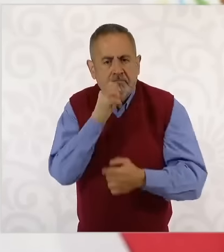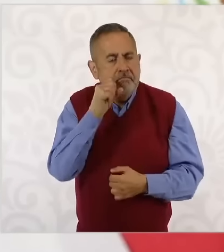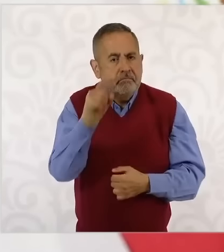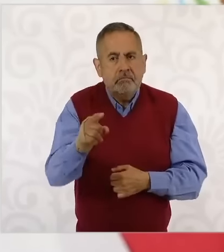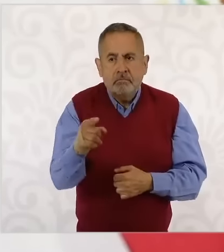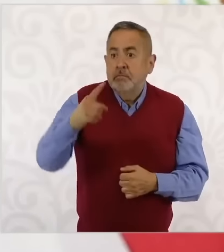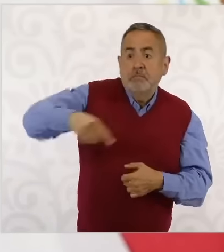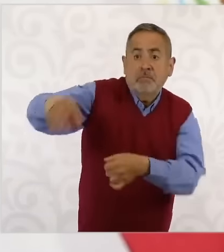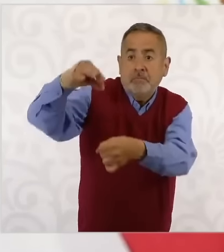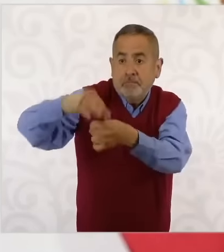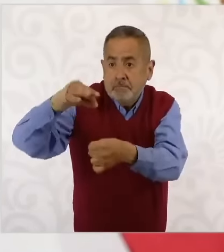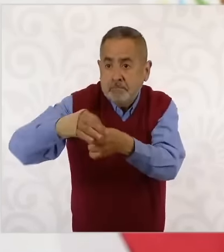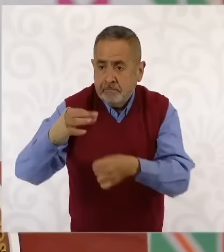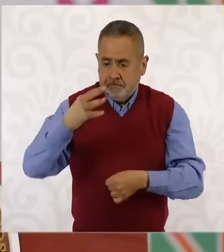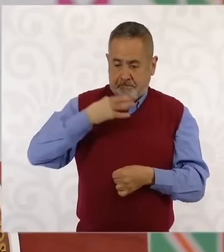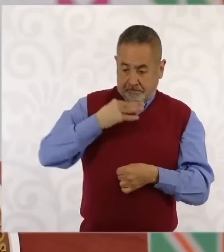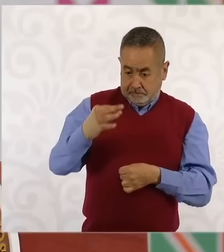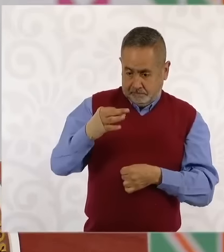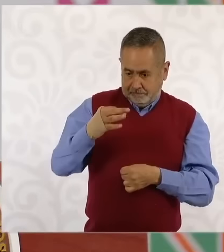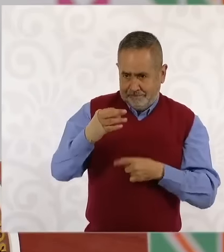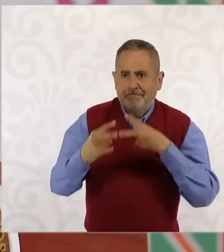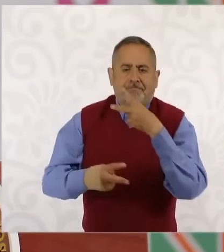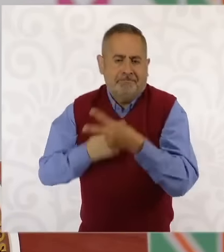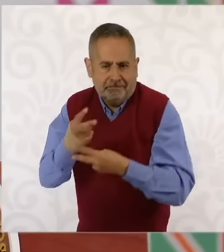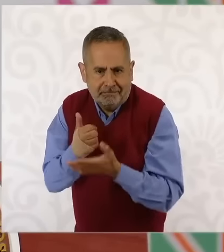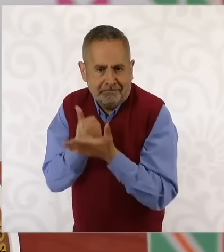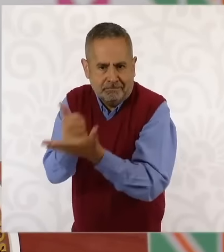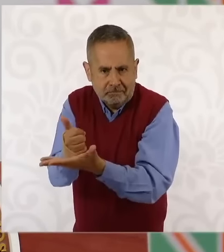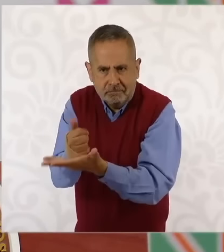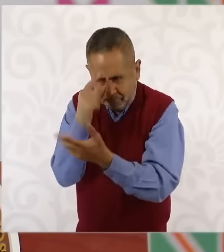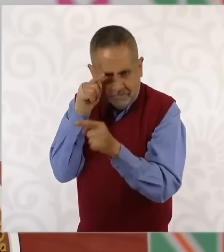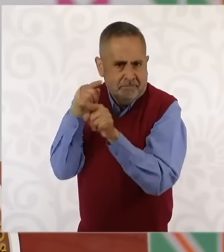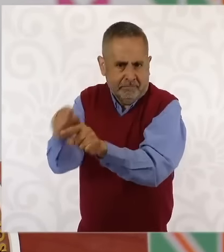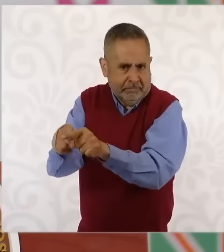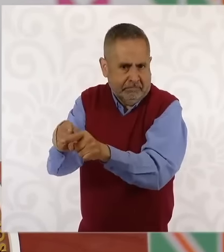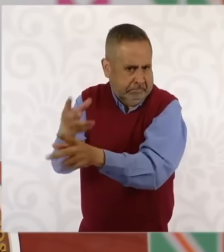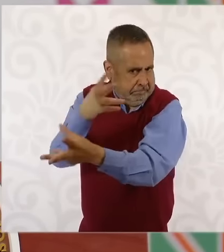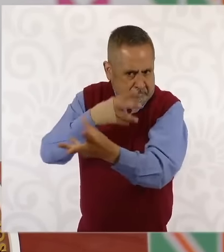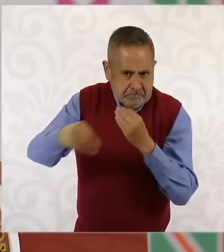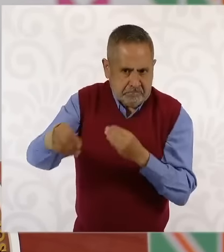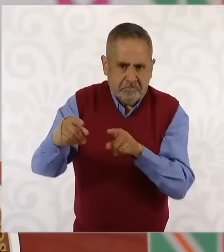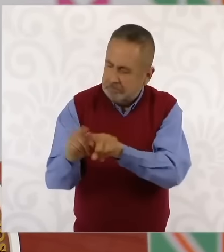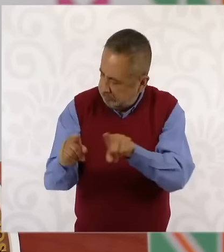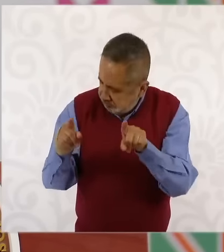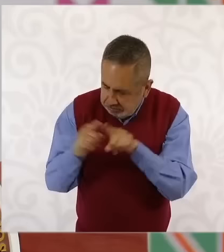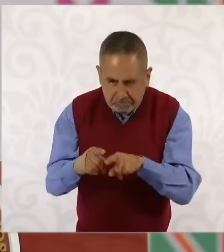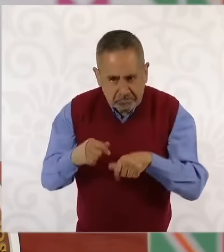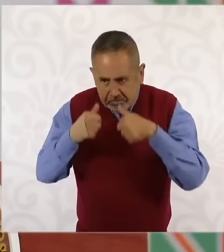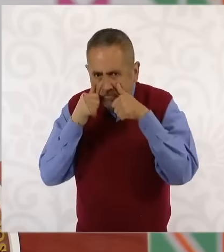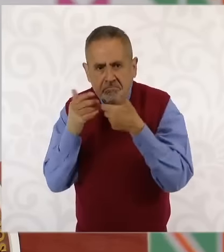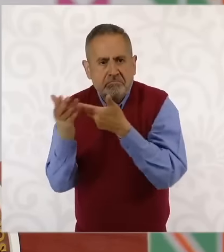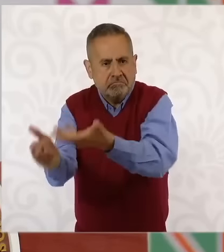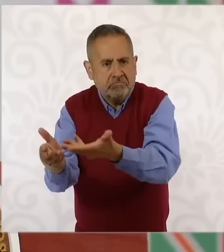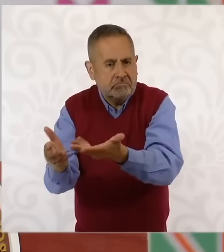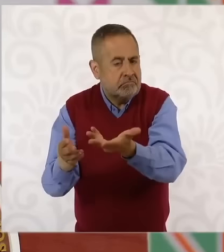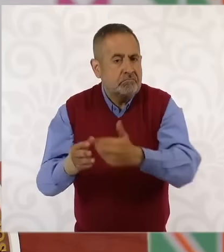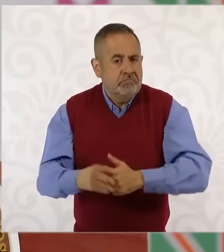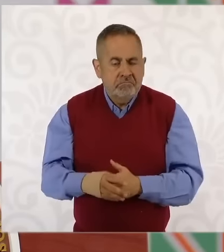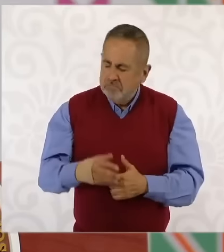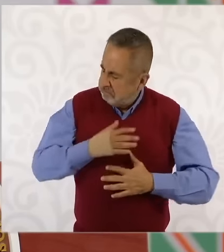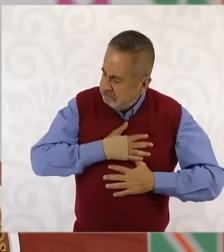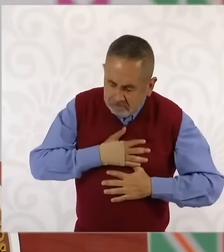por el pueblo y para el pueblo, nuestra obligación es la entrega. La entrega.